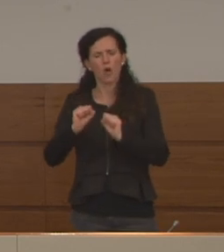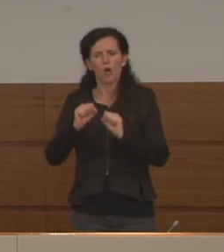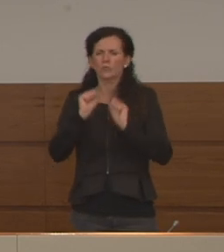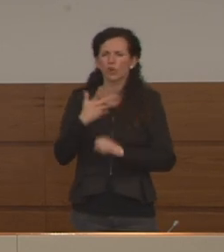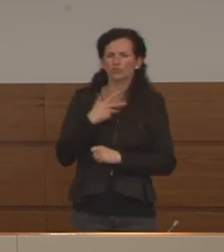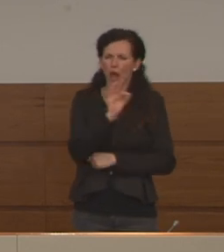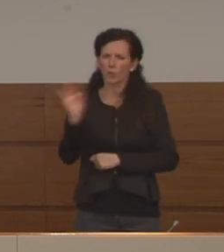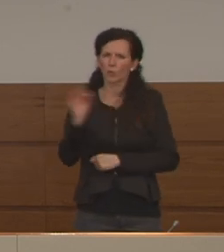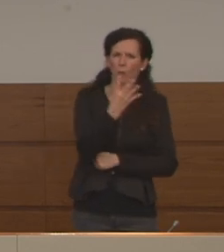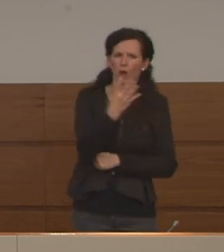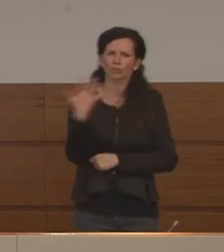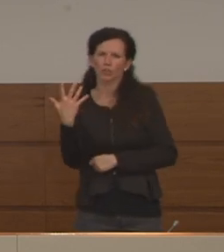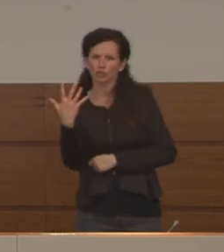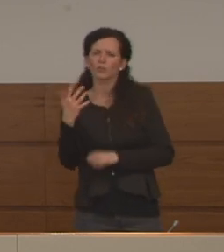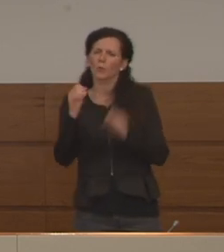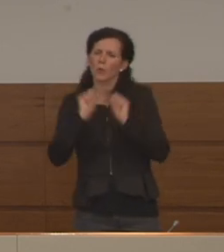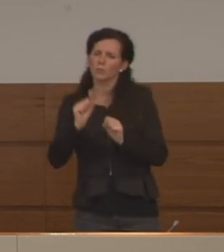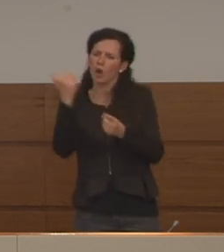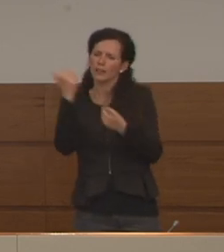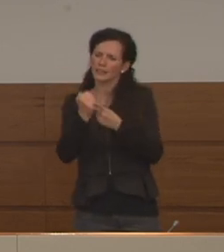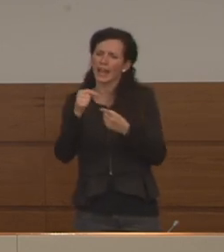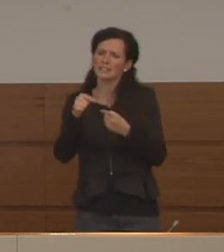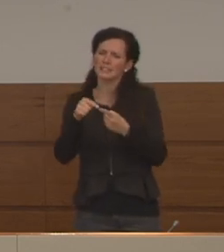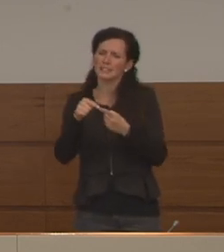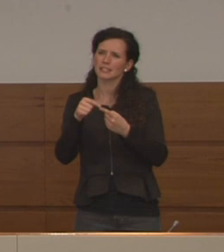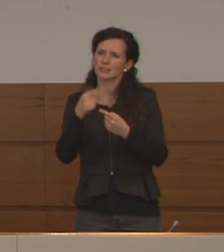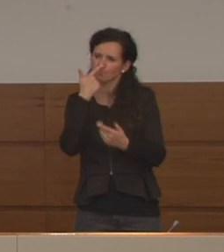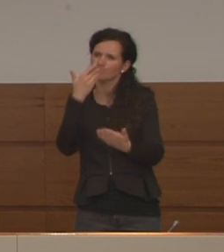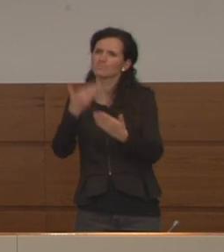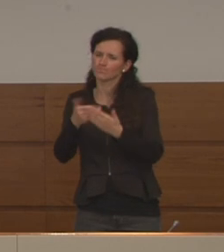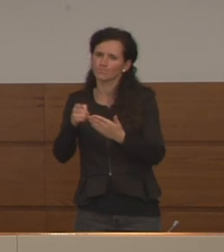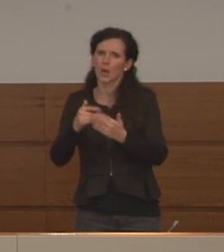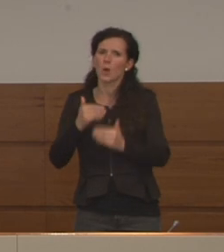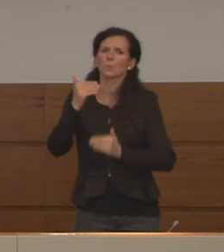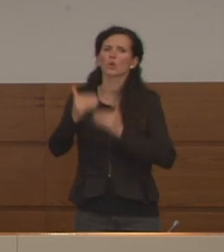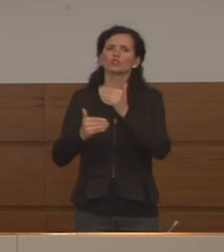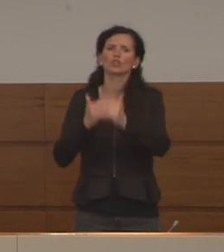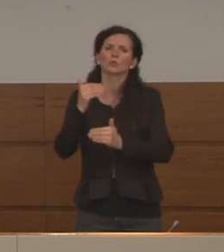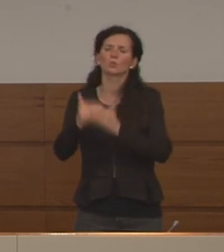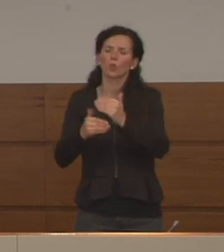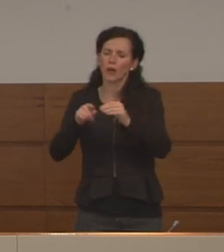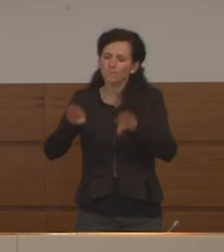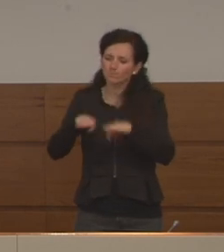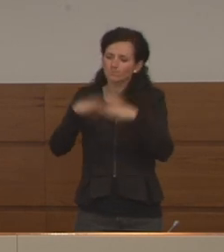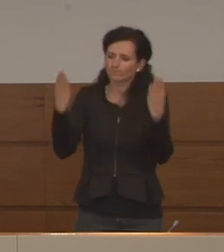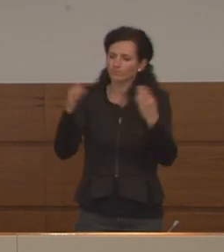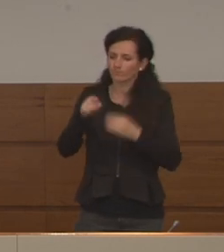si potrebbero qualificare per una procedura di individuazione che il Commissario